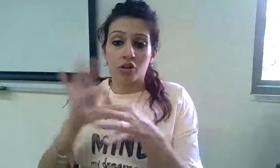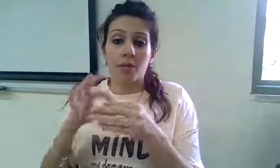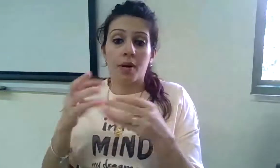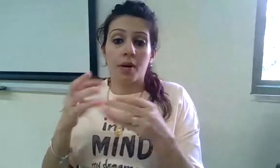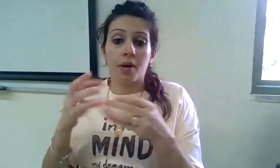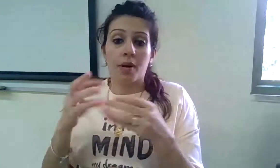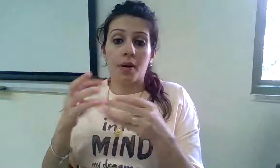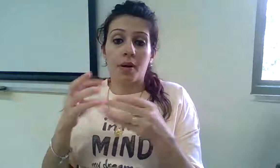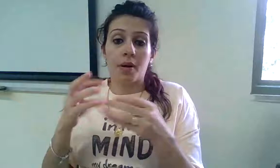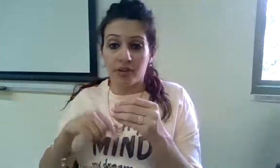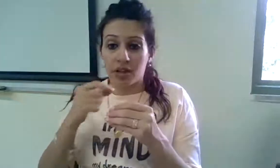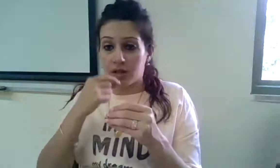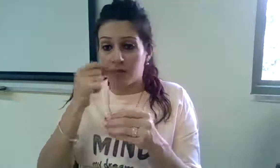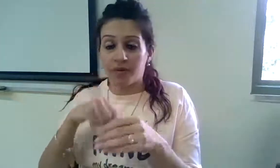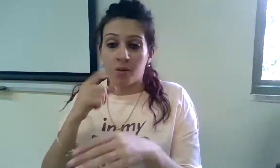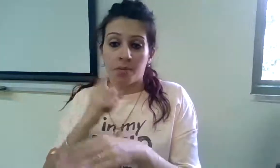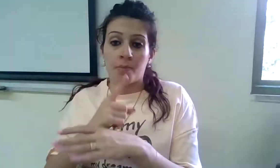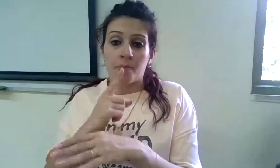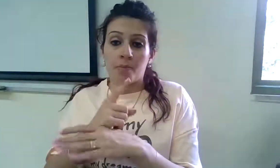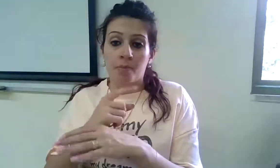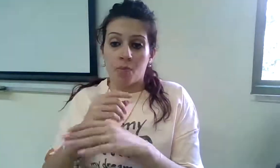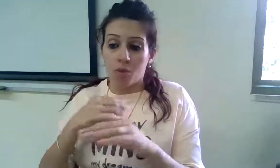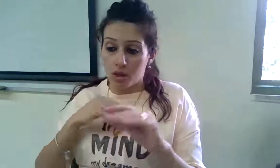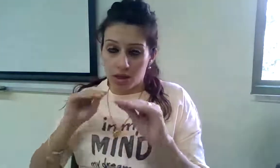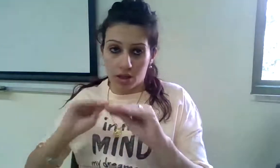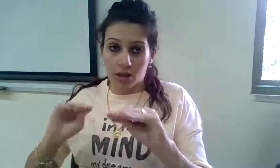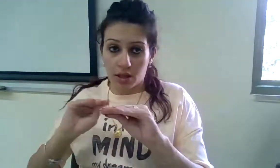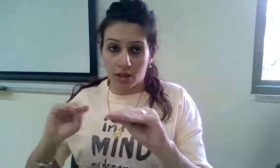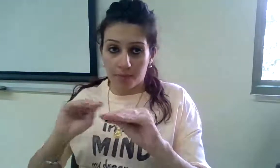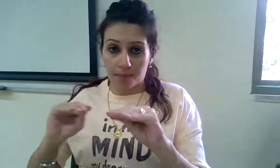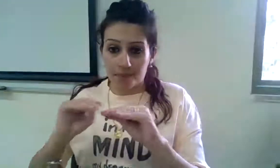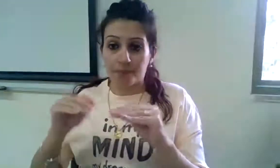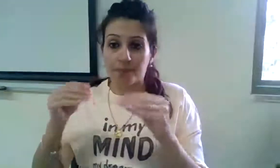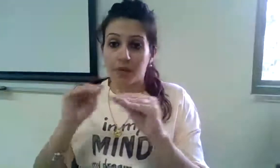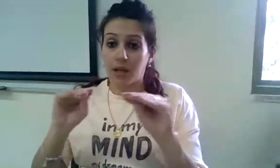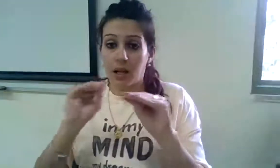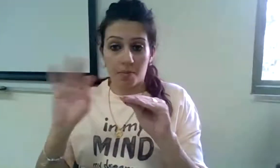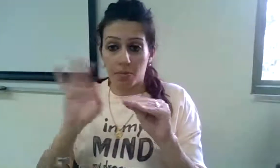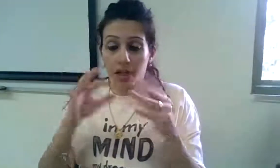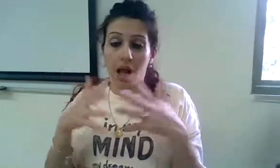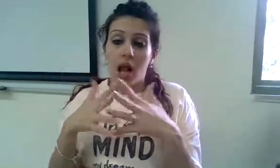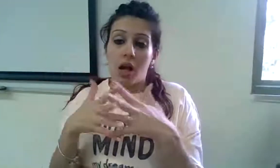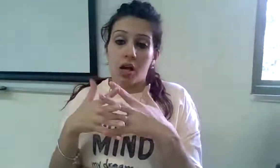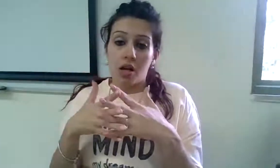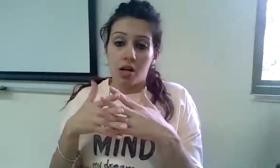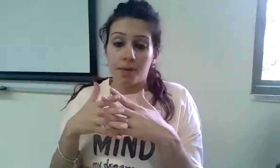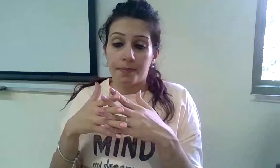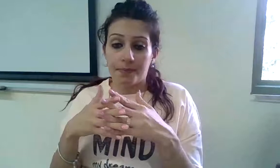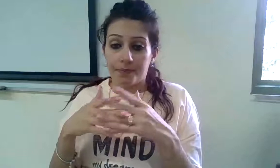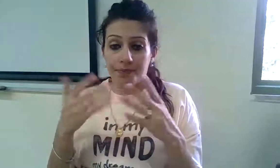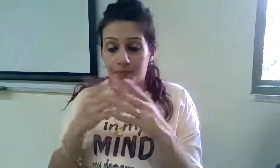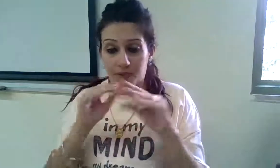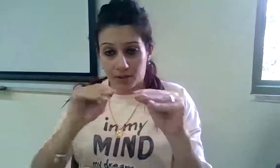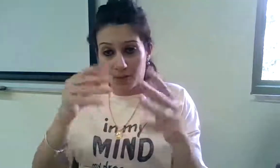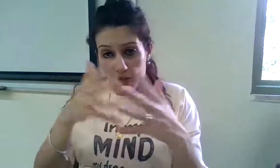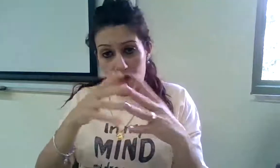نحن ننظر إلى الأطفال بالعادة كأشخاص كاملين, أي أننا نأخذ بعين الاعتبار